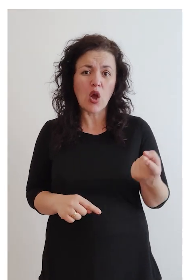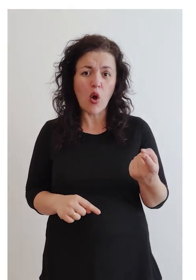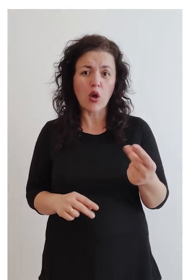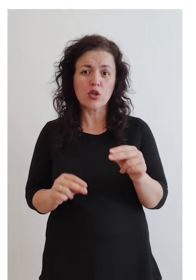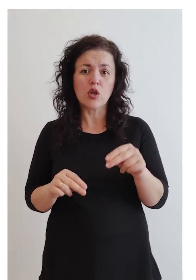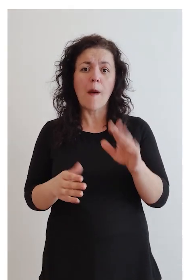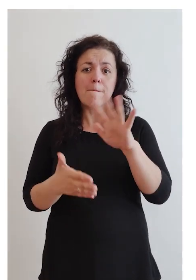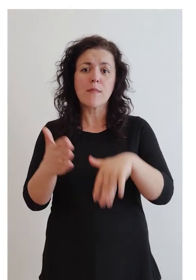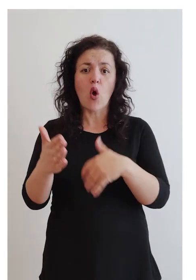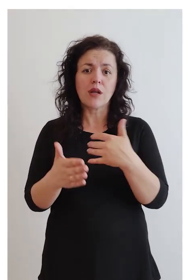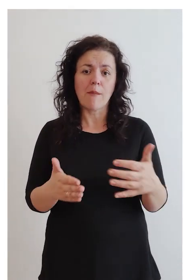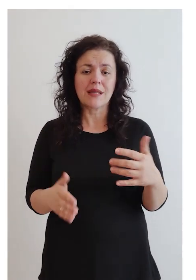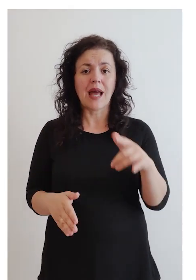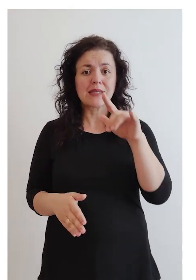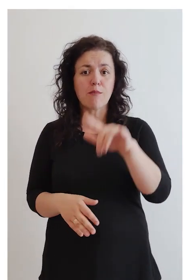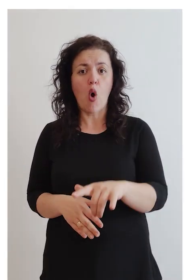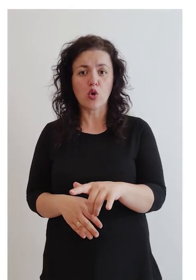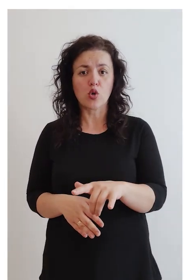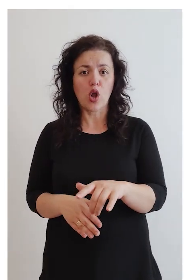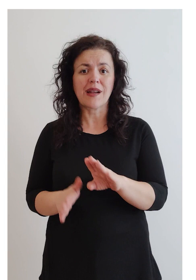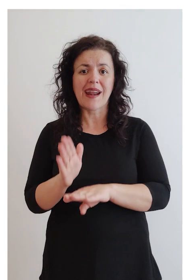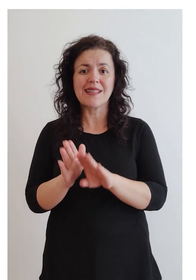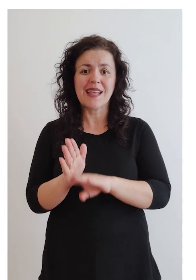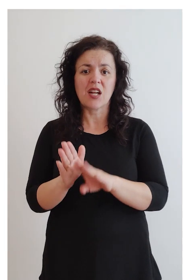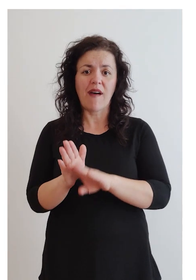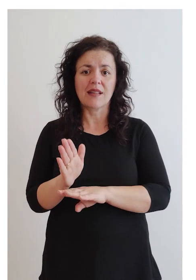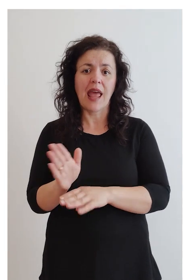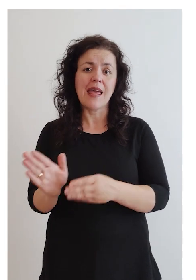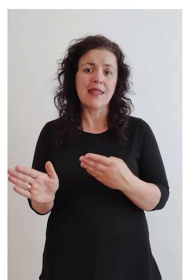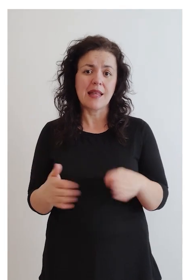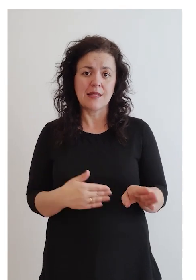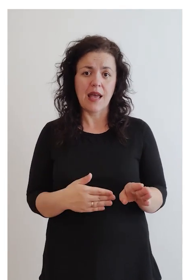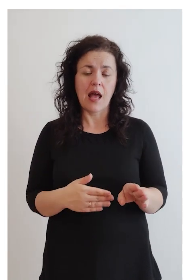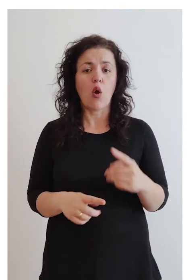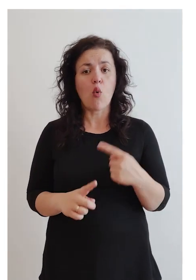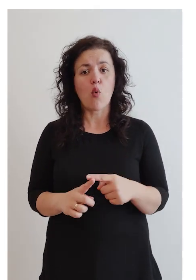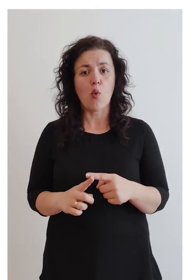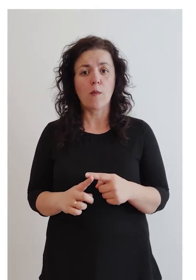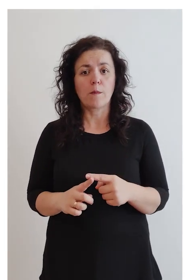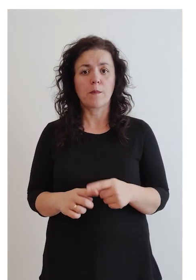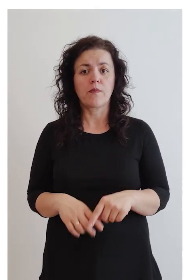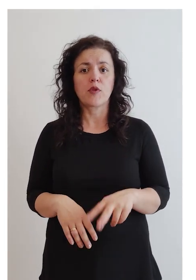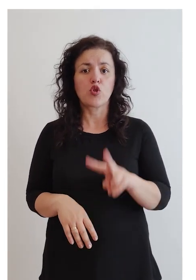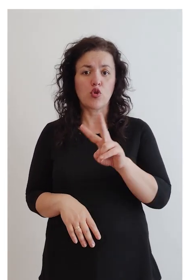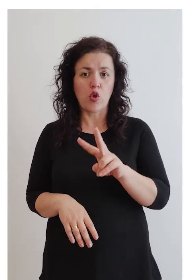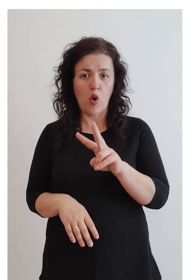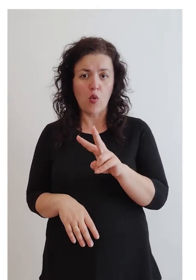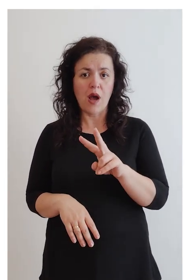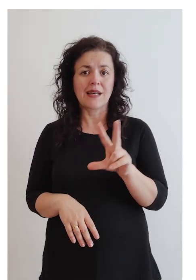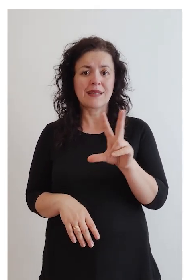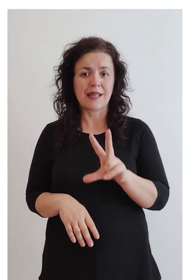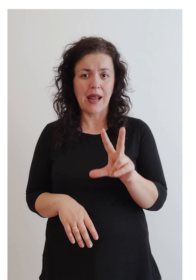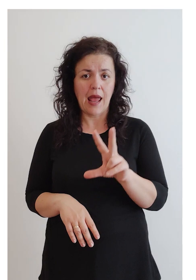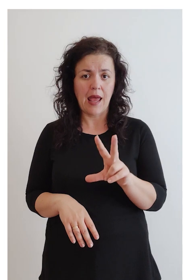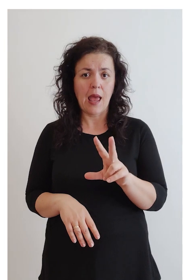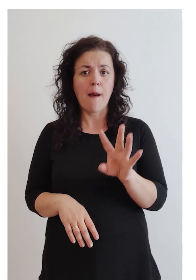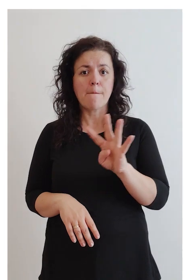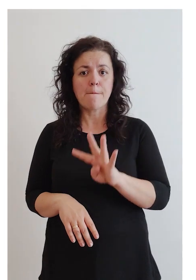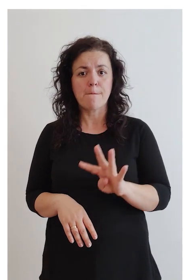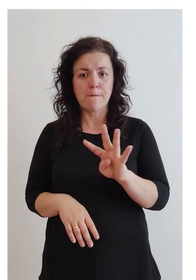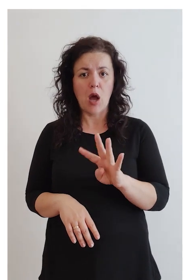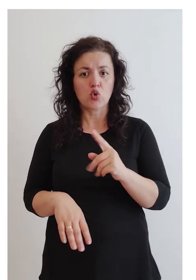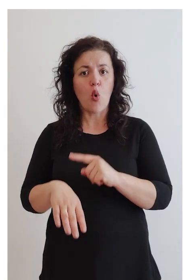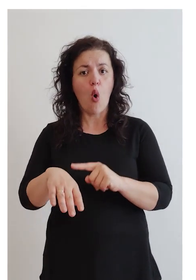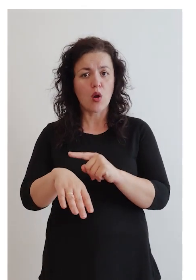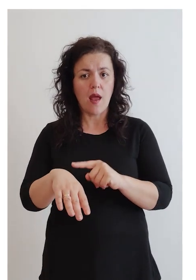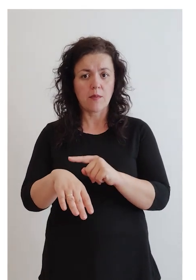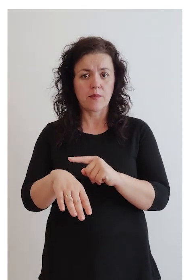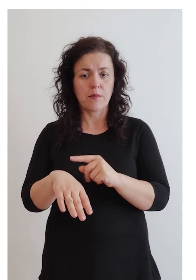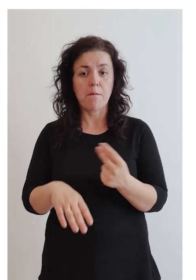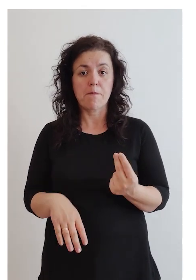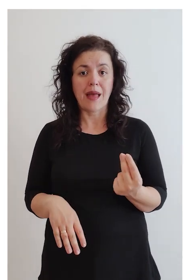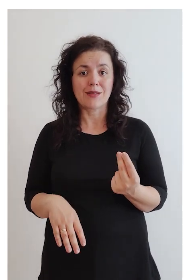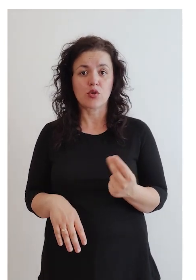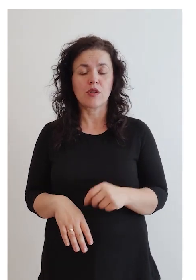2, 3, 4 ore pentru tipul 1, 2, 3 de zboruri respectiv.